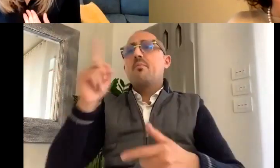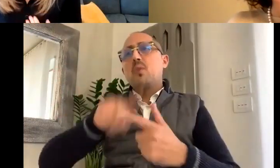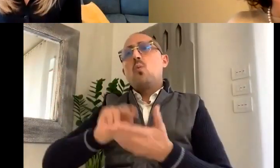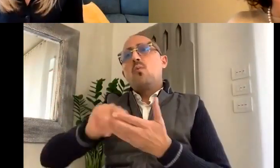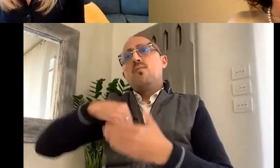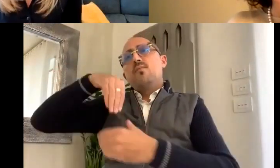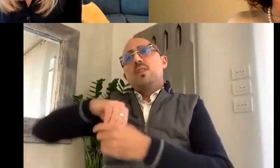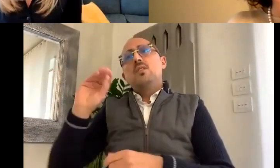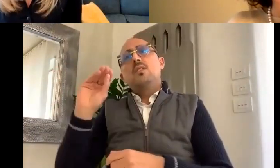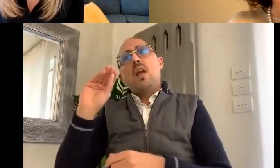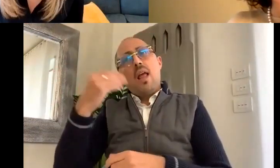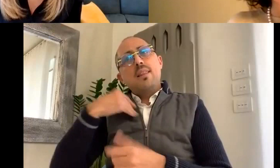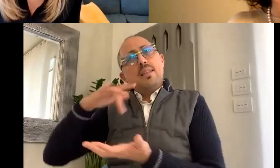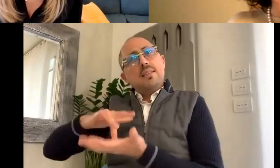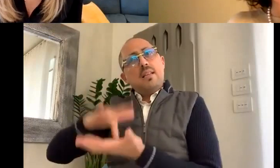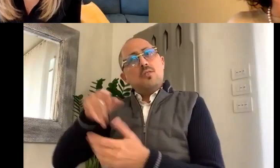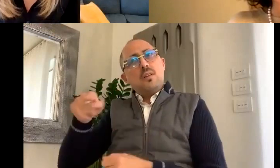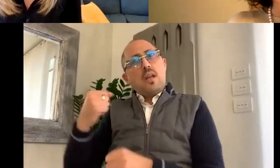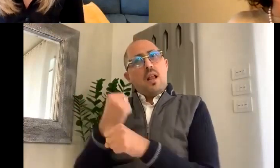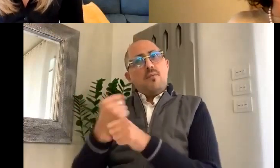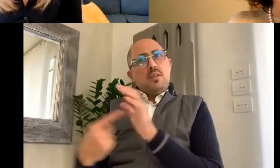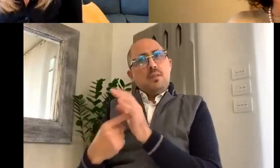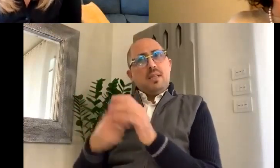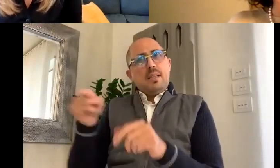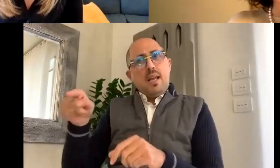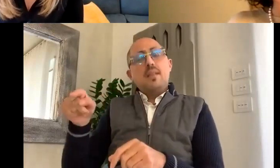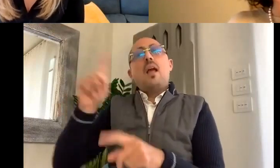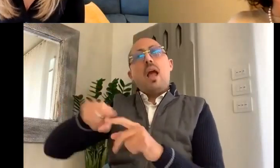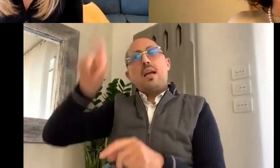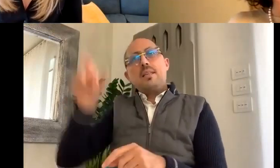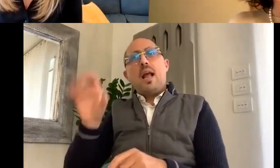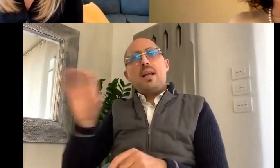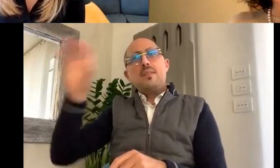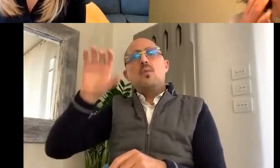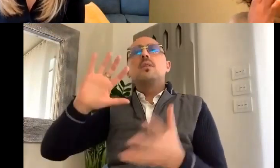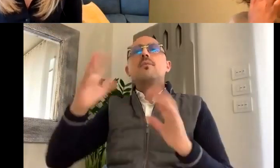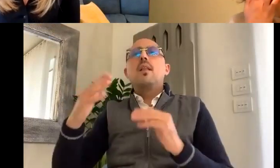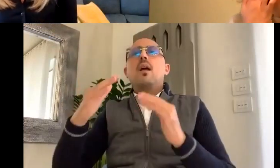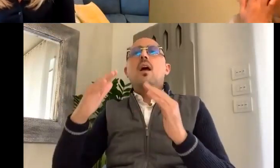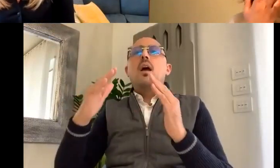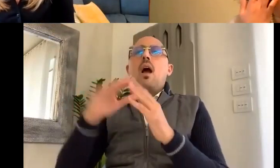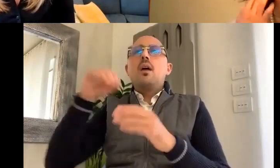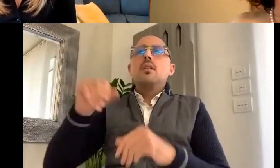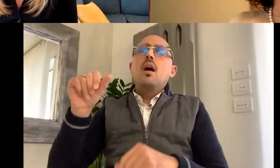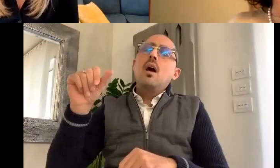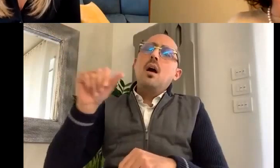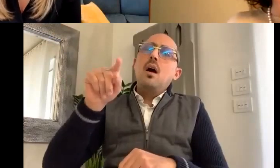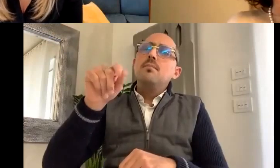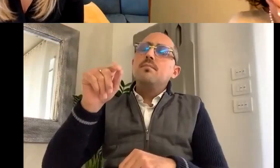Quindi grazie agli uffici della mia sede centrale, ai dipendenti sul territorio a